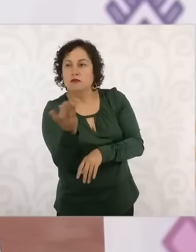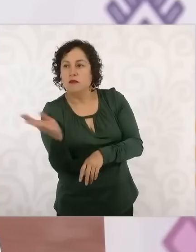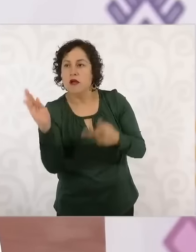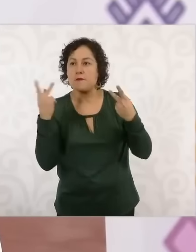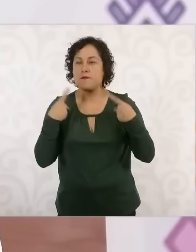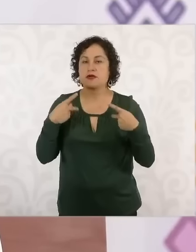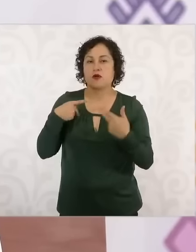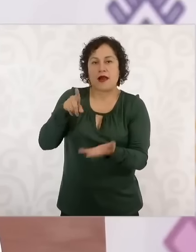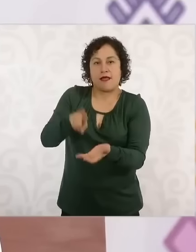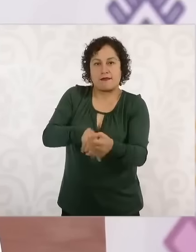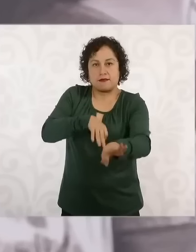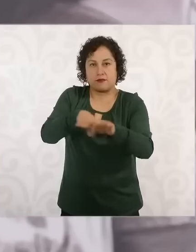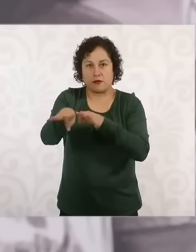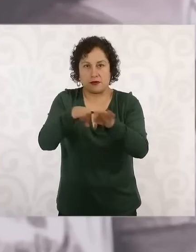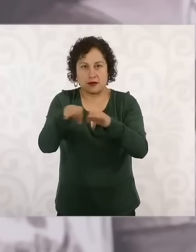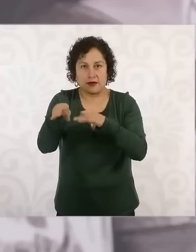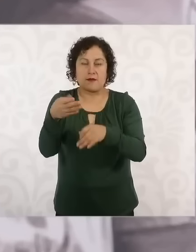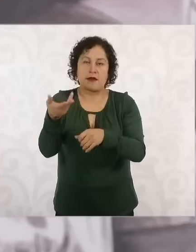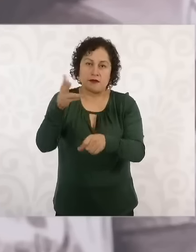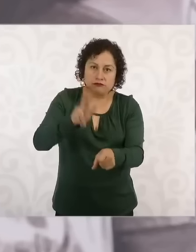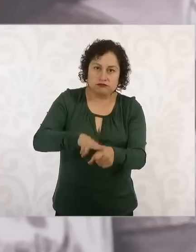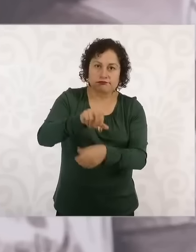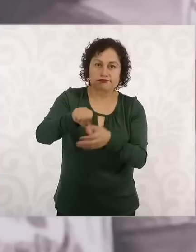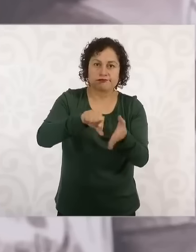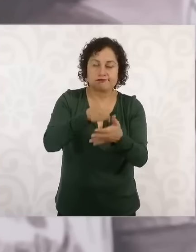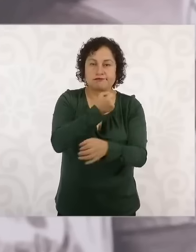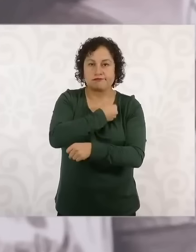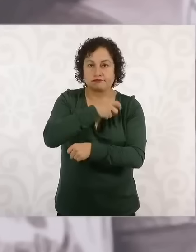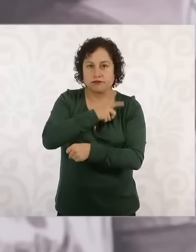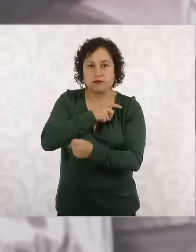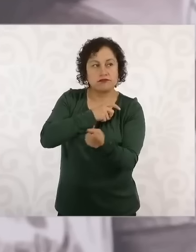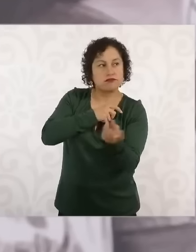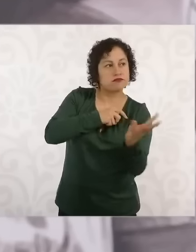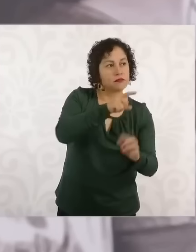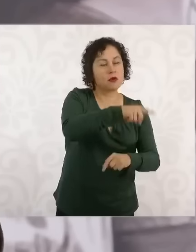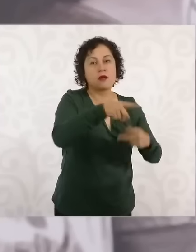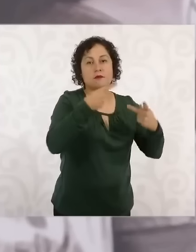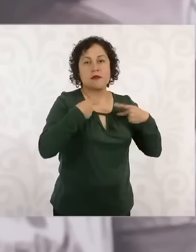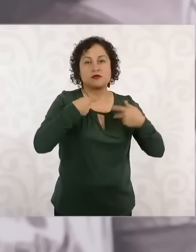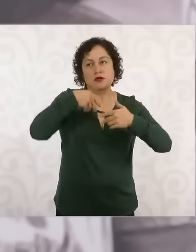los los ciudadanos, los derechoentes. Y en ese sentido, como nos lo ha instruyó la presidenta